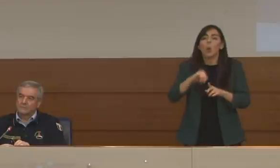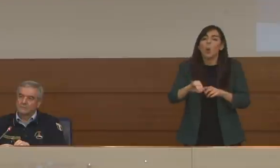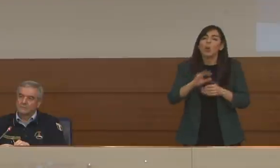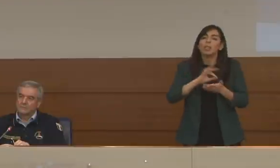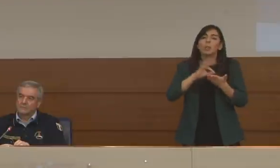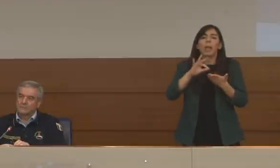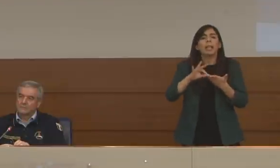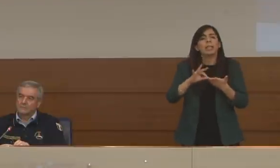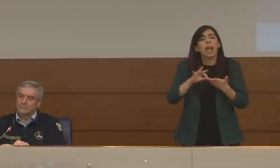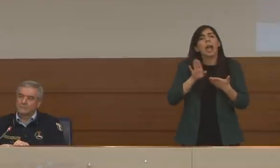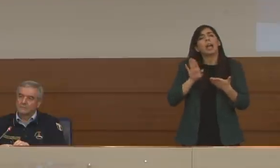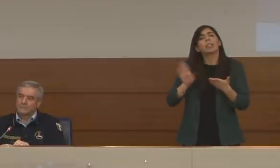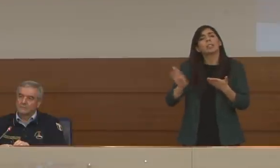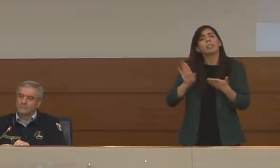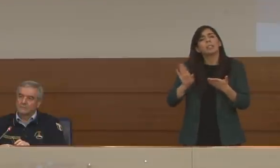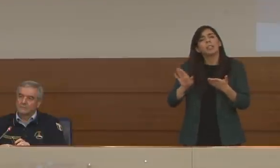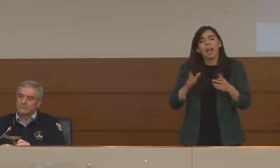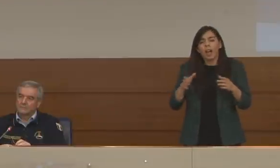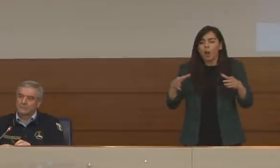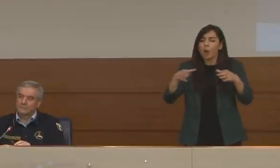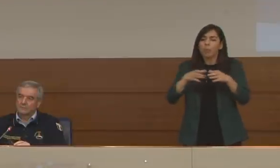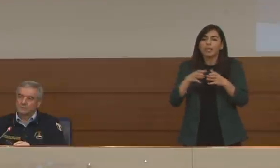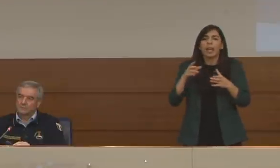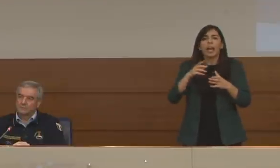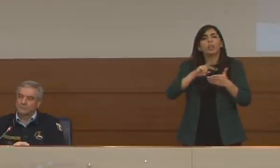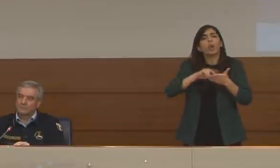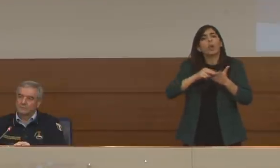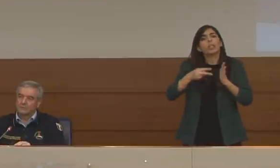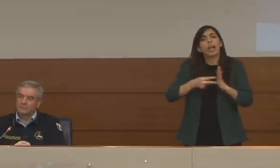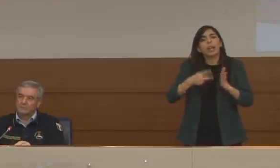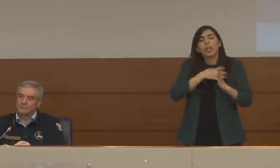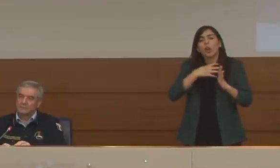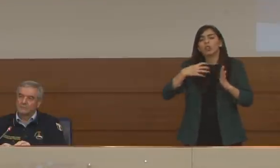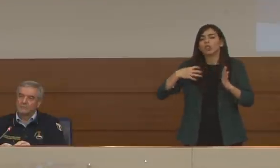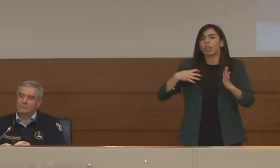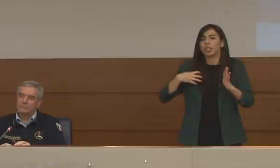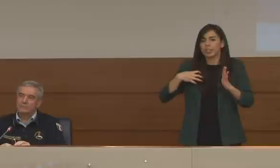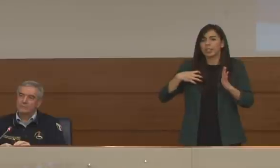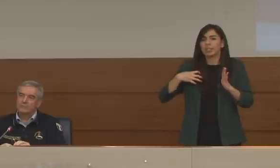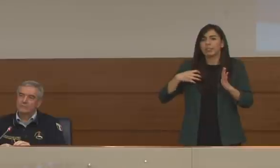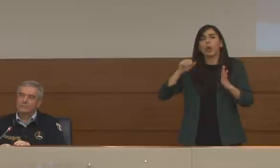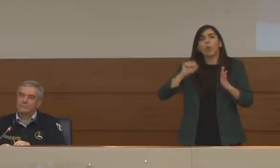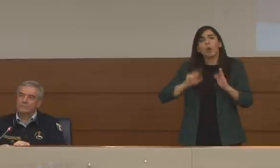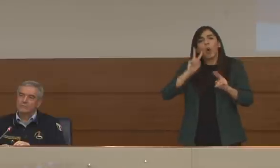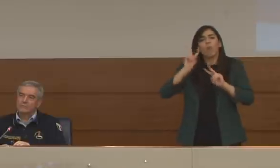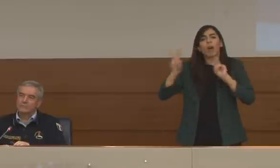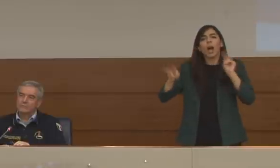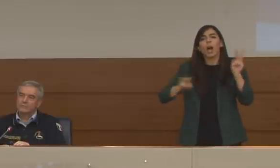Scientifico darete le vostre valutazioni al Presidente del